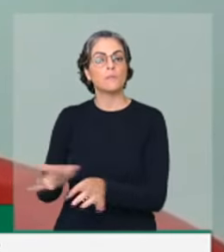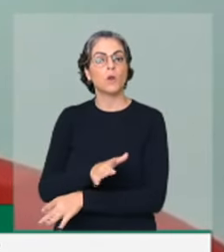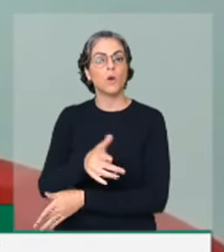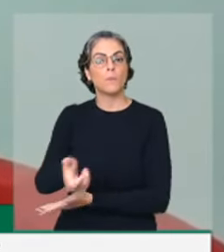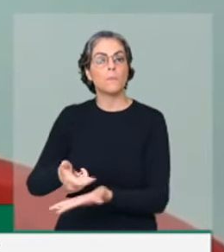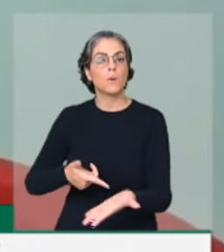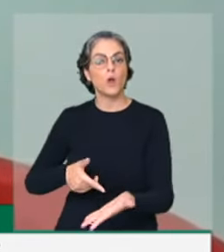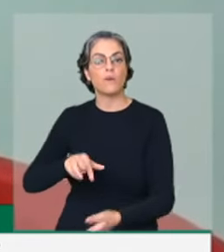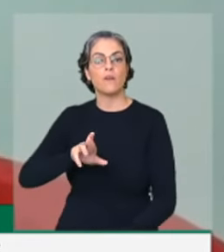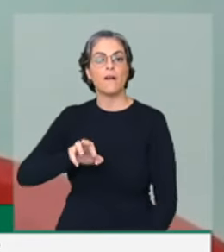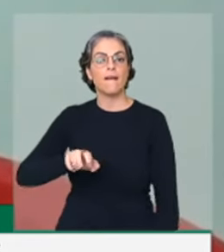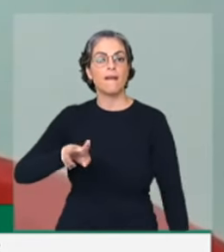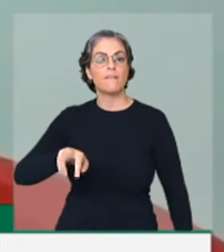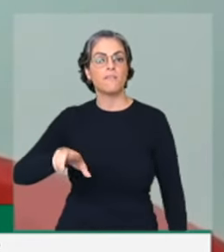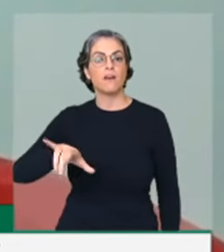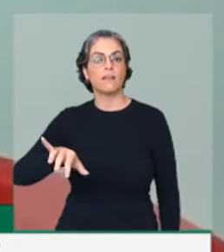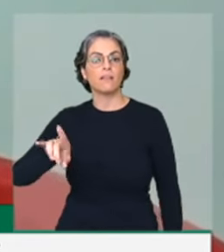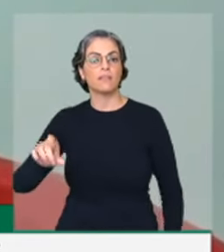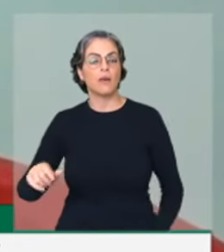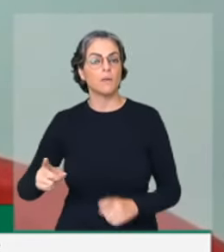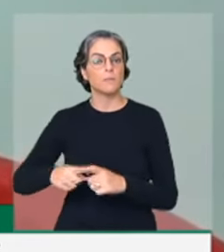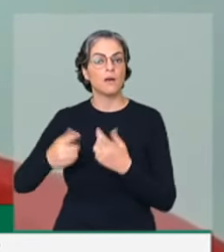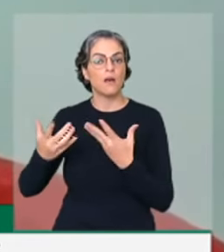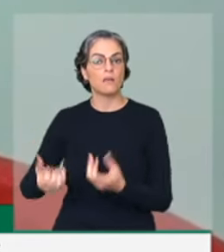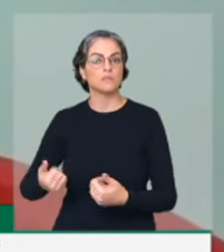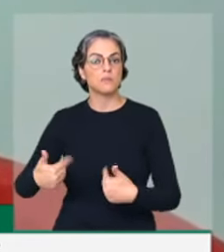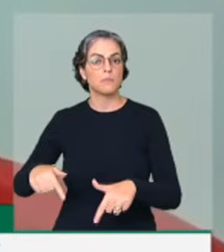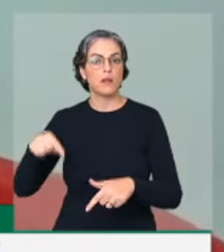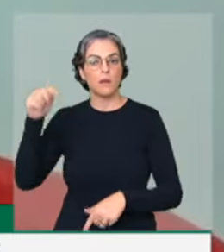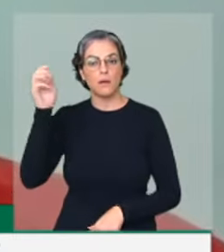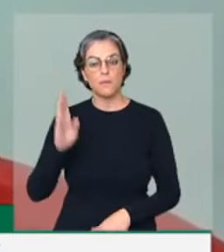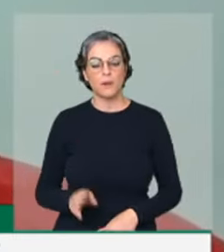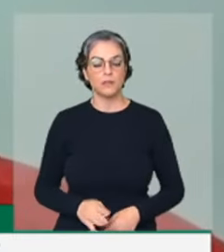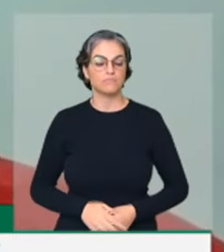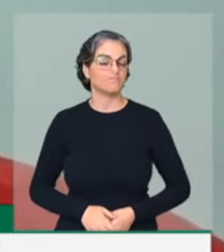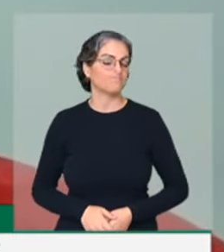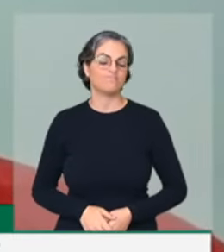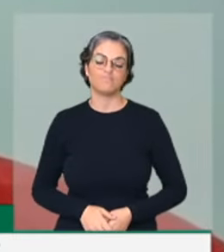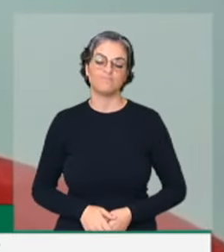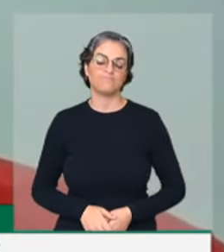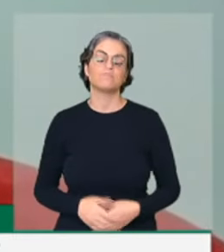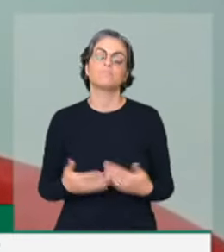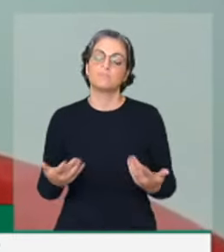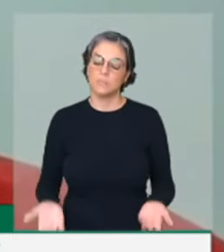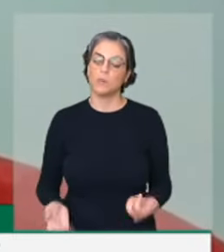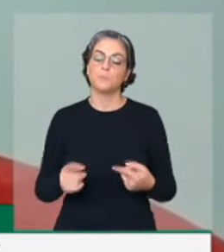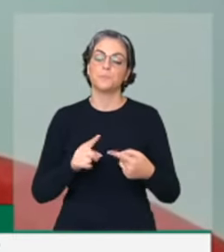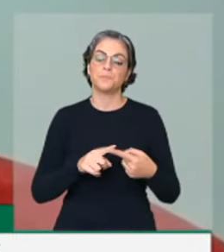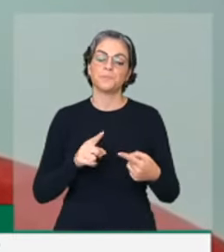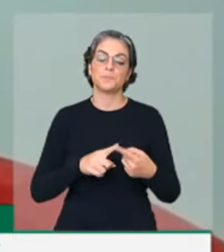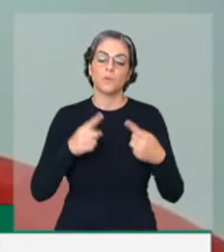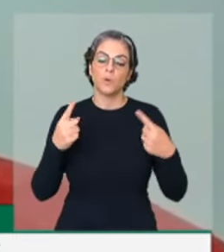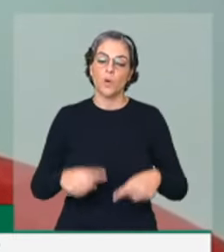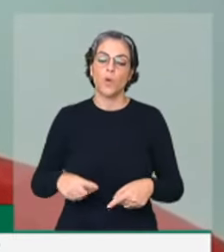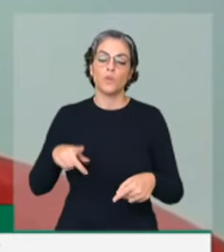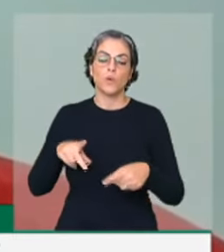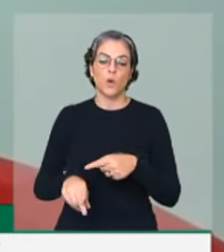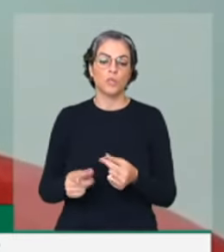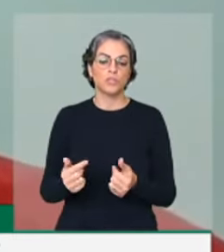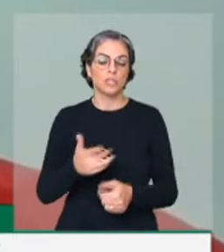AMENTO... CONTRA OS CORTES QUE ESTÃO PARA FAZER NA SAÚDE E A CONCLUSÃO DO REVALIDA PARA TERMOS MAIS COLEGAS MÉ